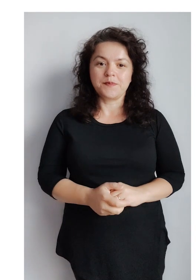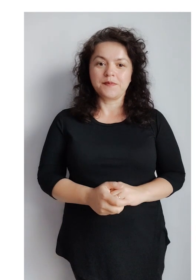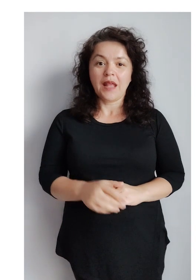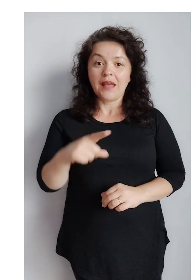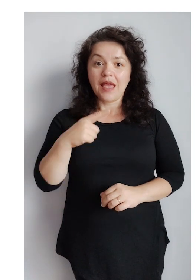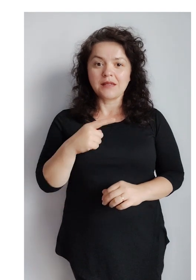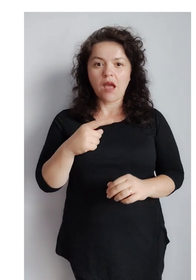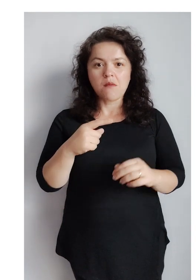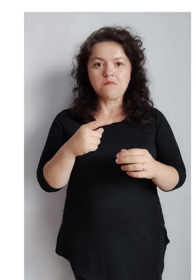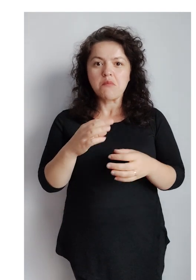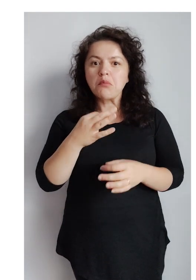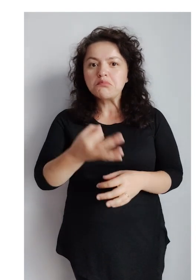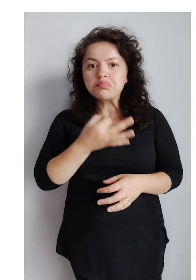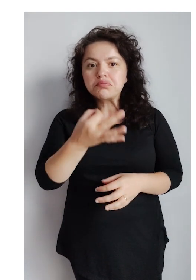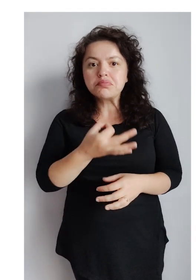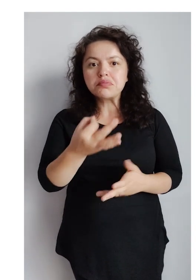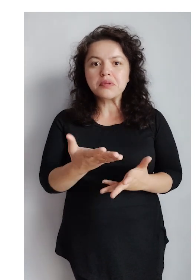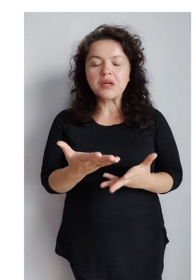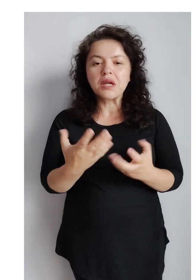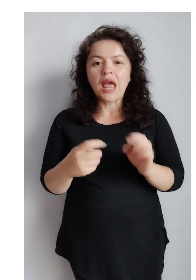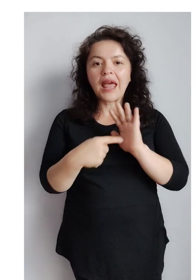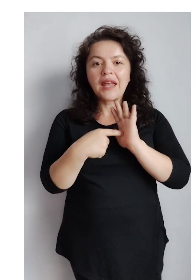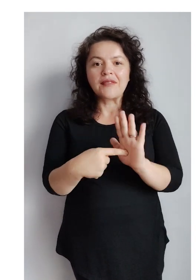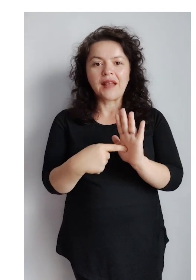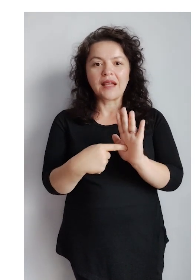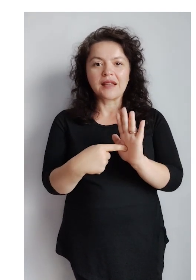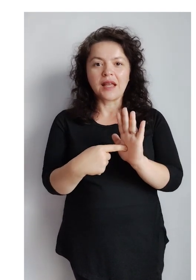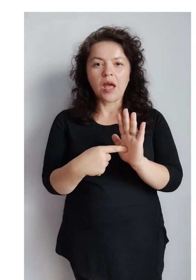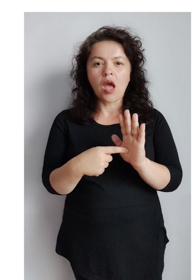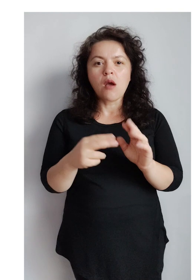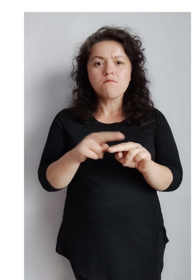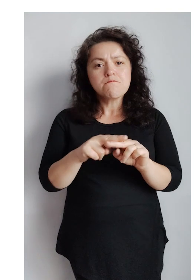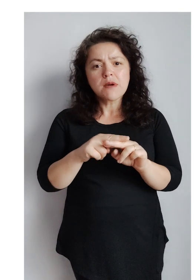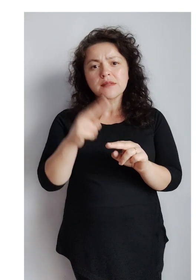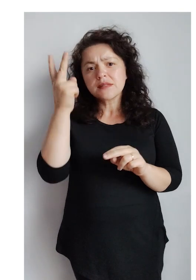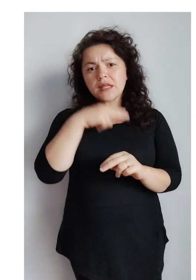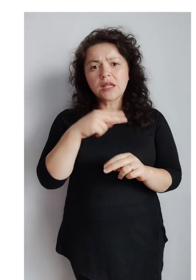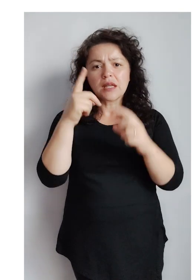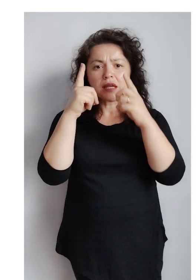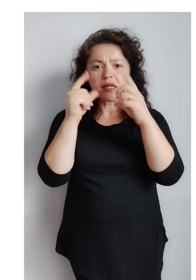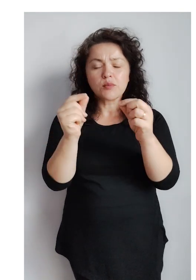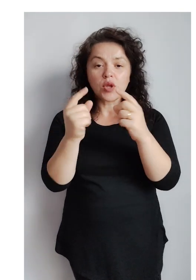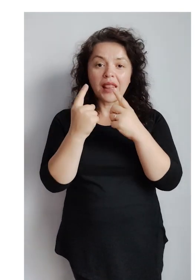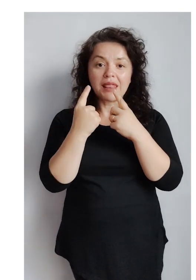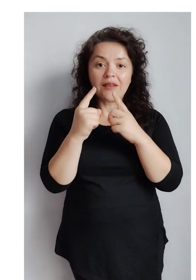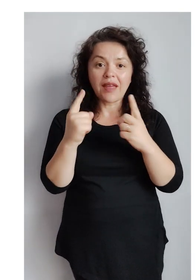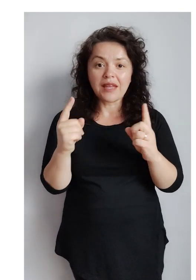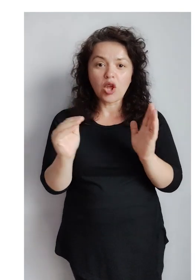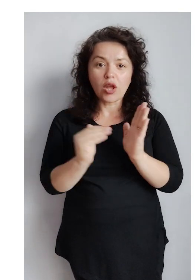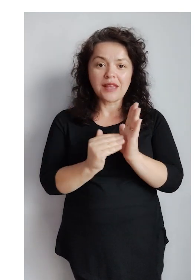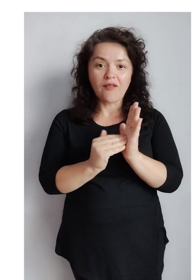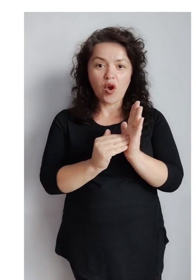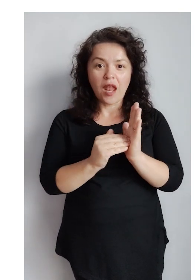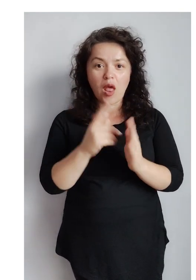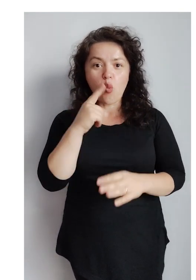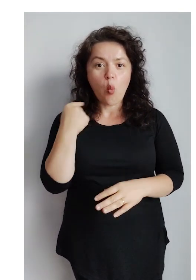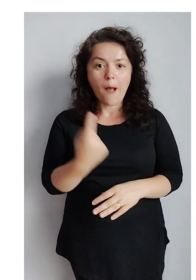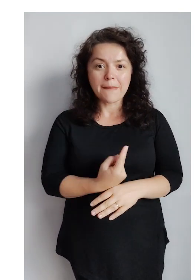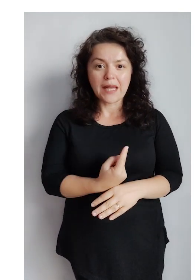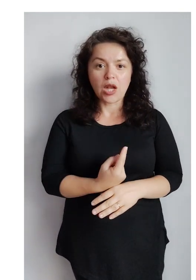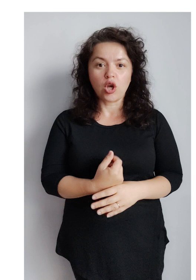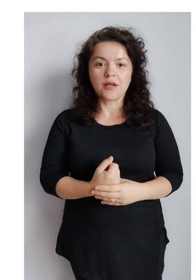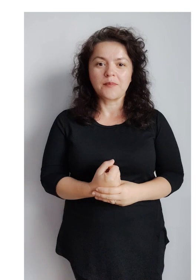Este o abordare de design care reflectă un mod de a înțelege și de a răspunde diferitelor nevoi ale oamenilor.